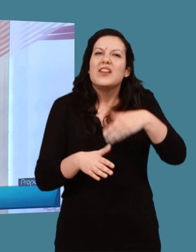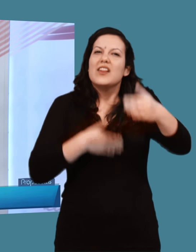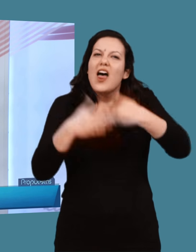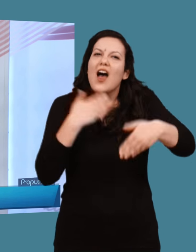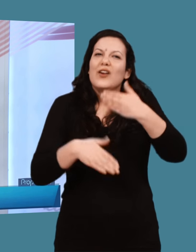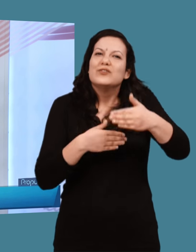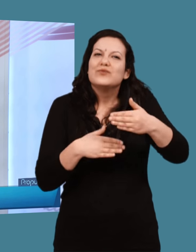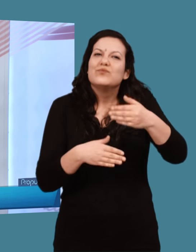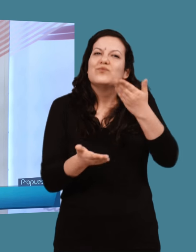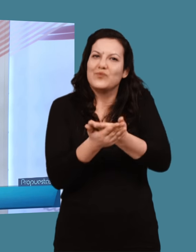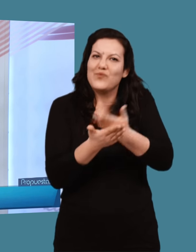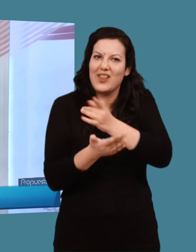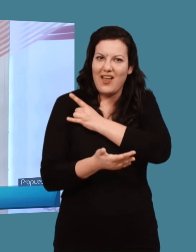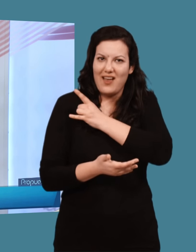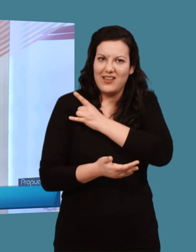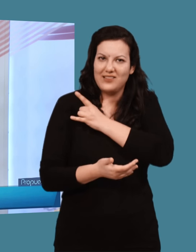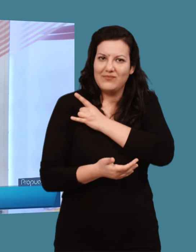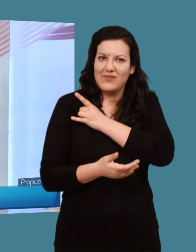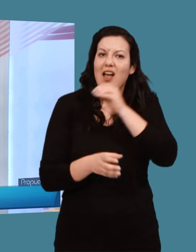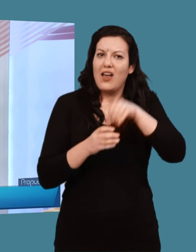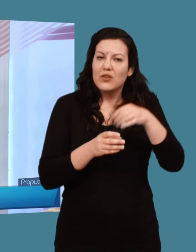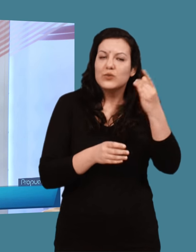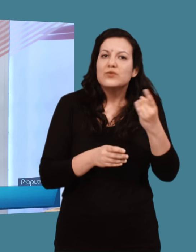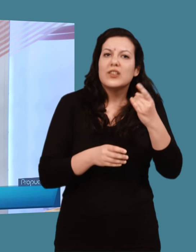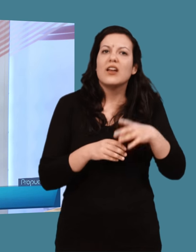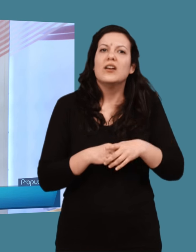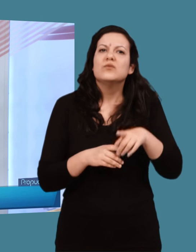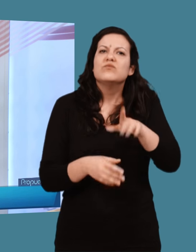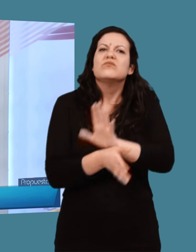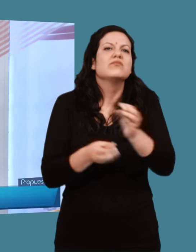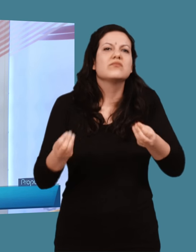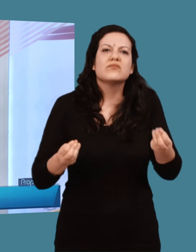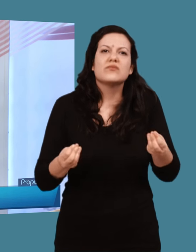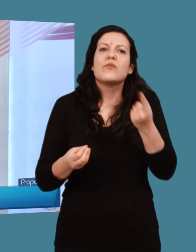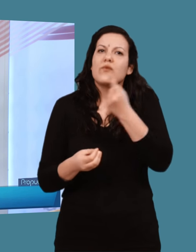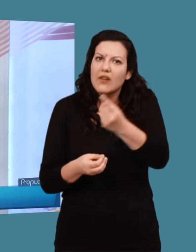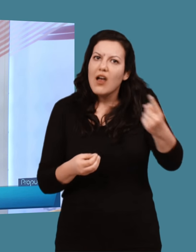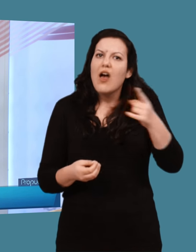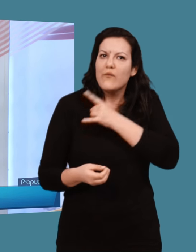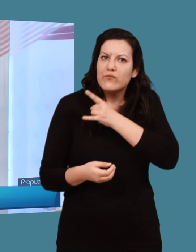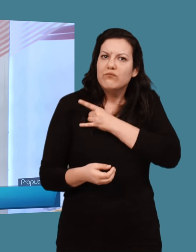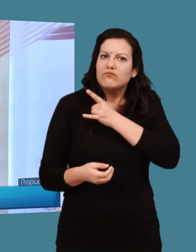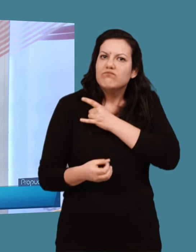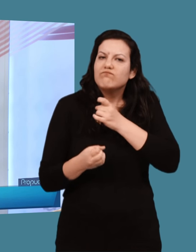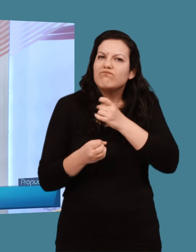académicas de la Universidad. Eso significó que cada facultad, planteara